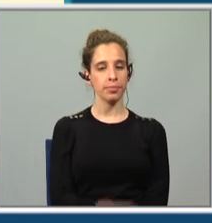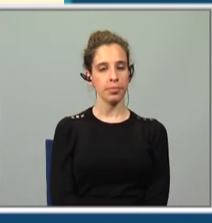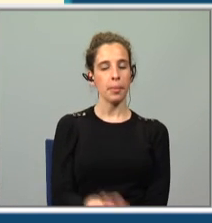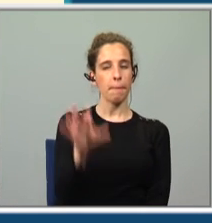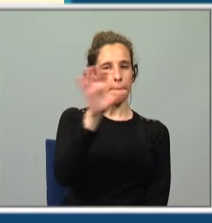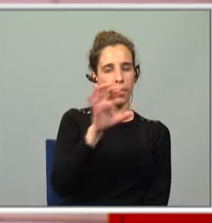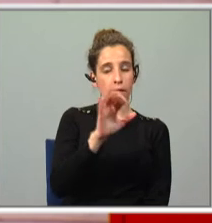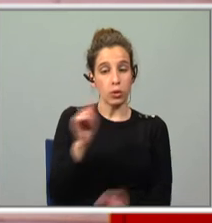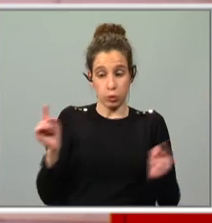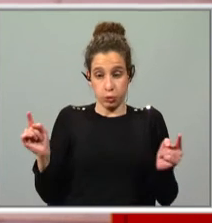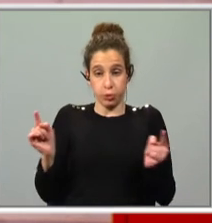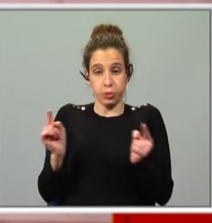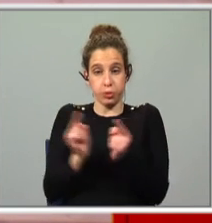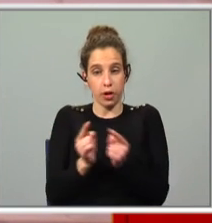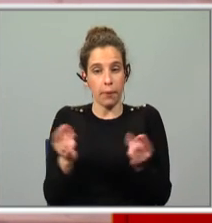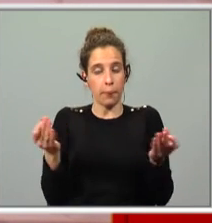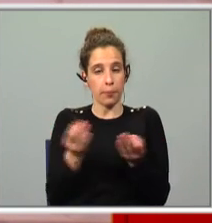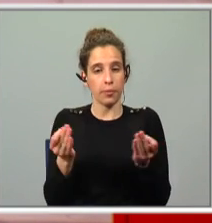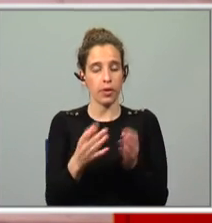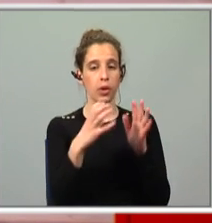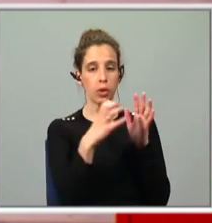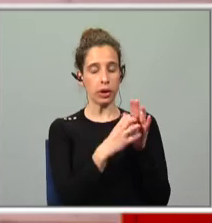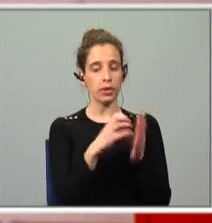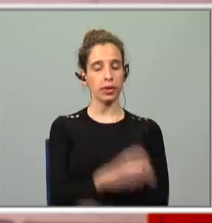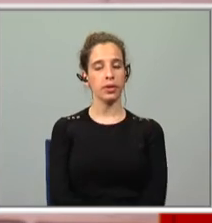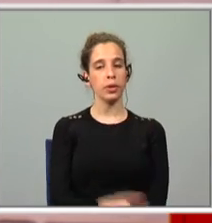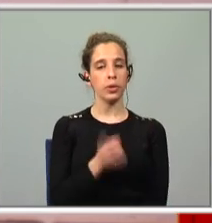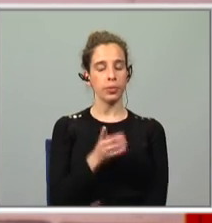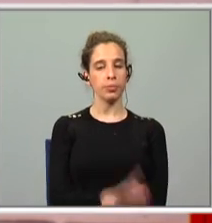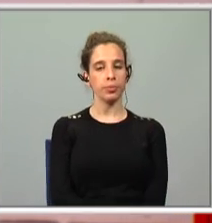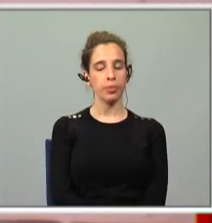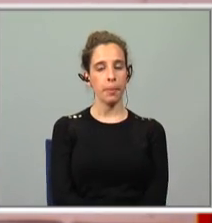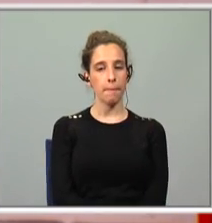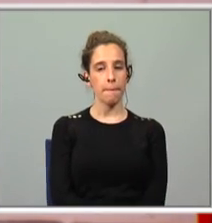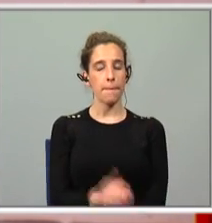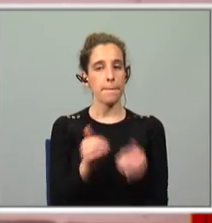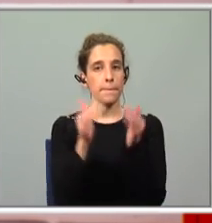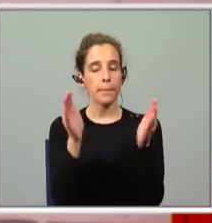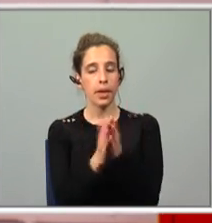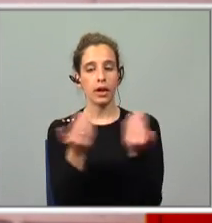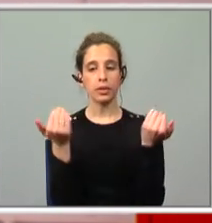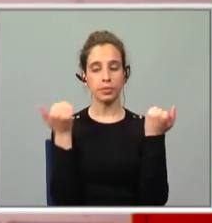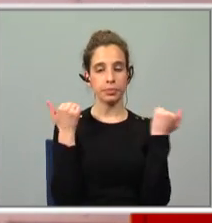forma muito resumida com este esquema com este plano que todas as informações 這個方案非常概括的形式有了這個計劃，所有的信息